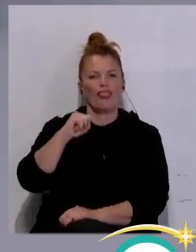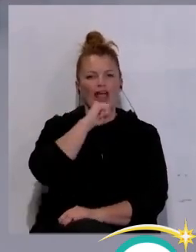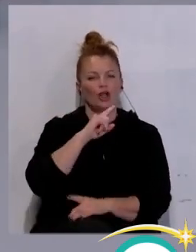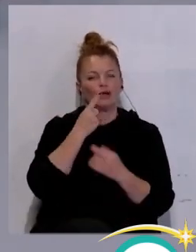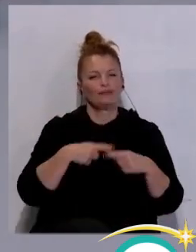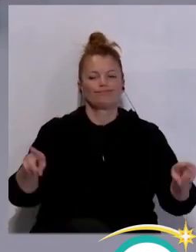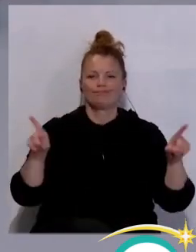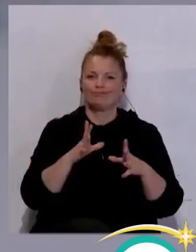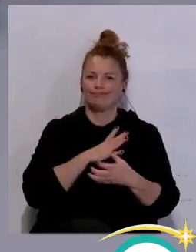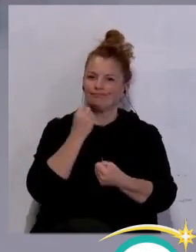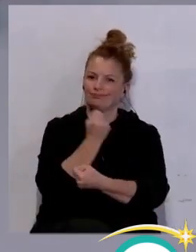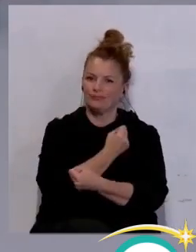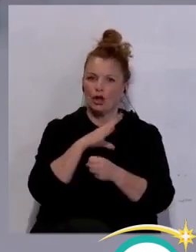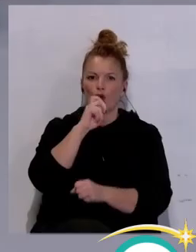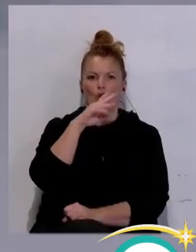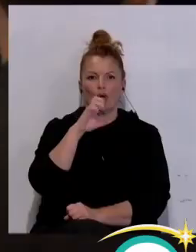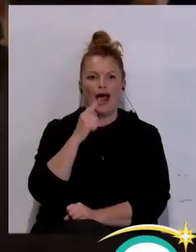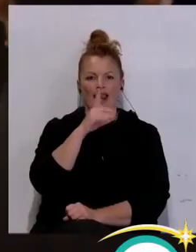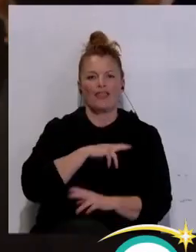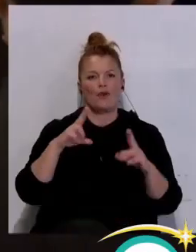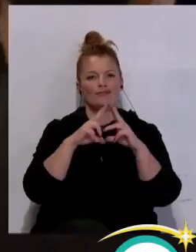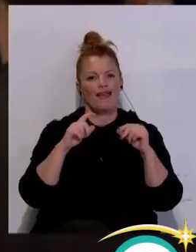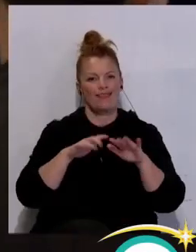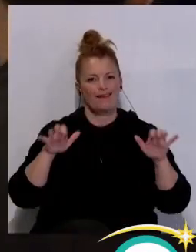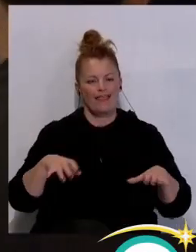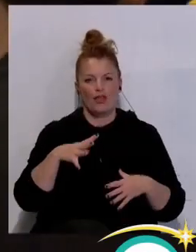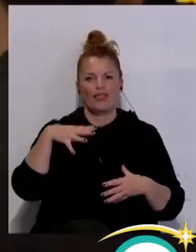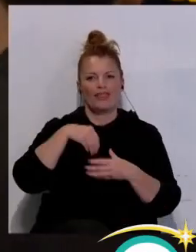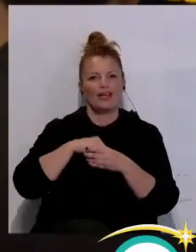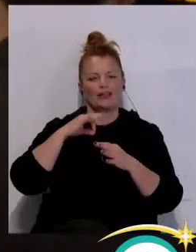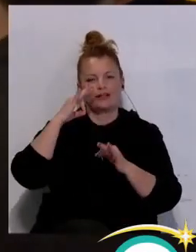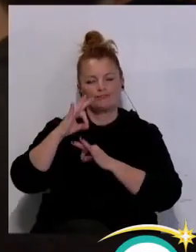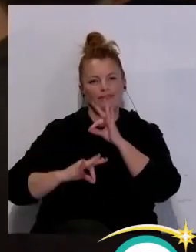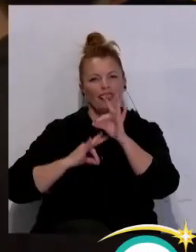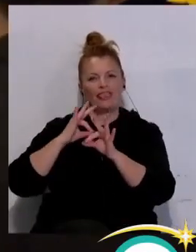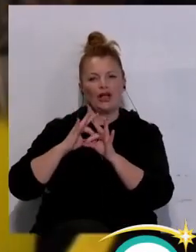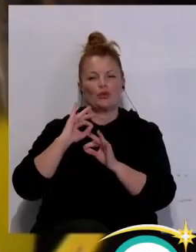a cargo de la coral de la Universidad de Cádiz dentro del ciclo sinfonía de Navidad